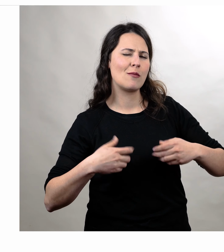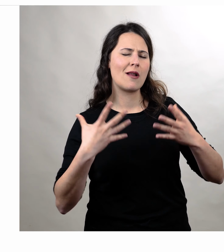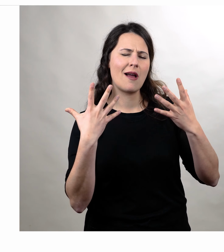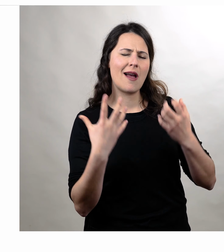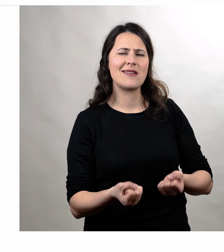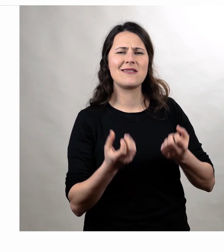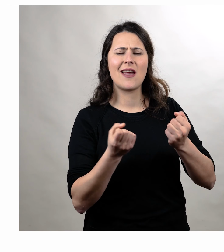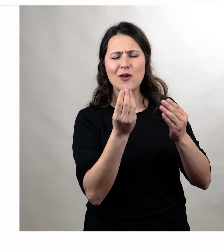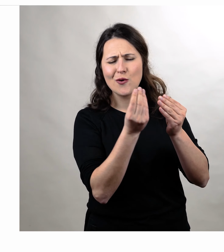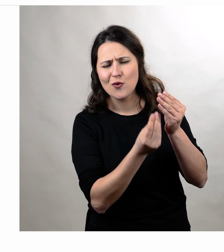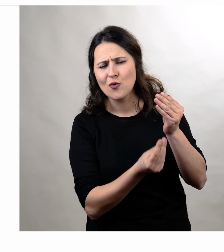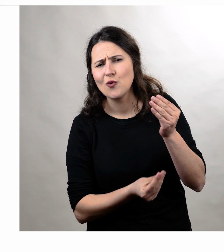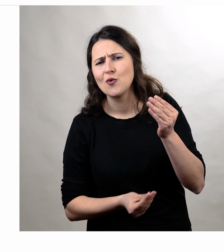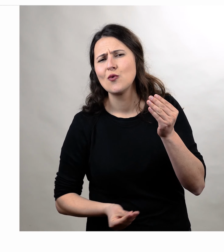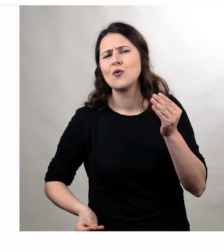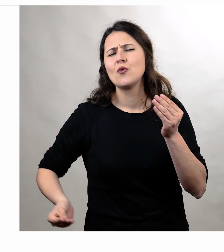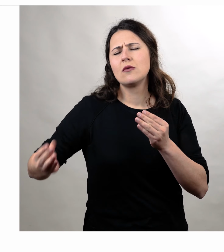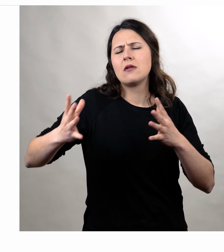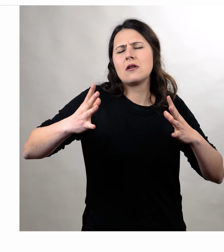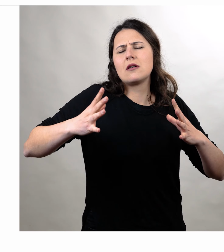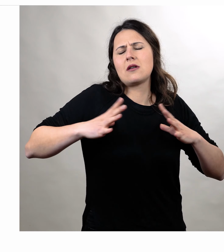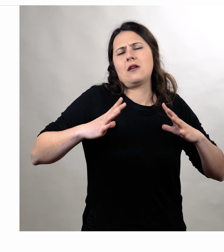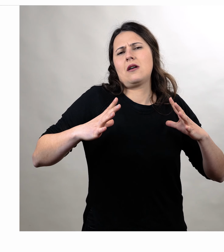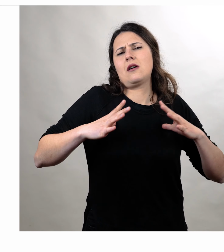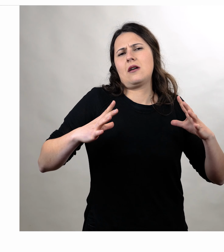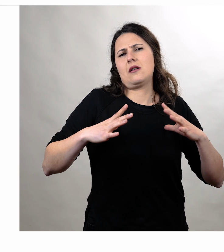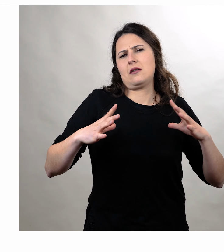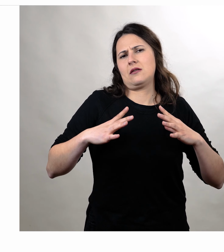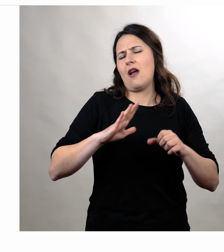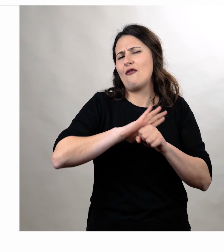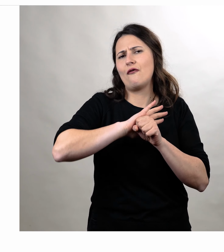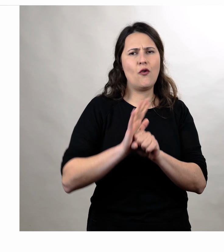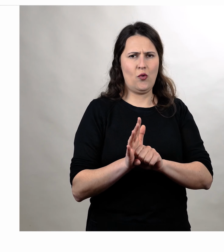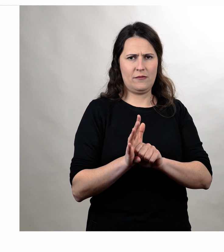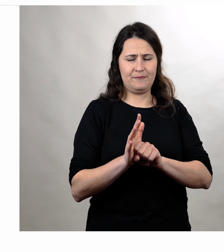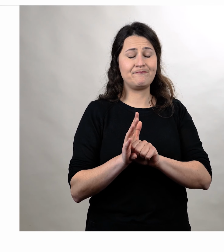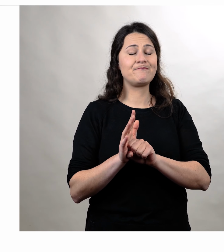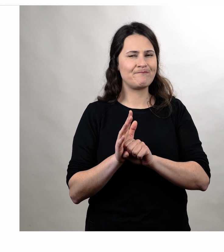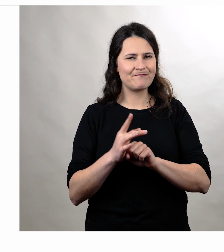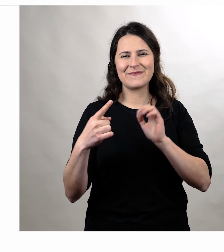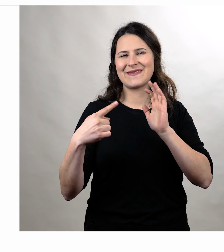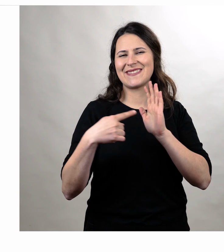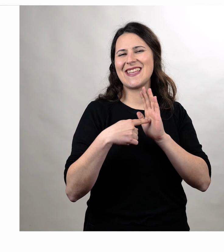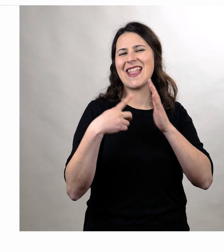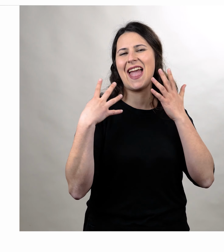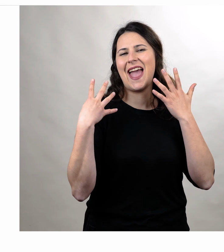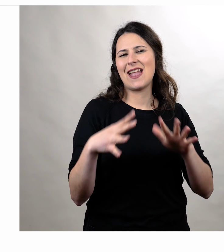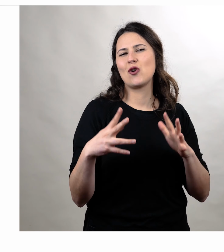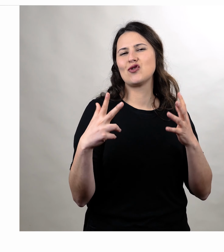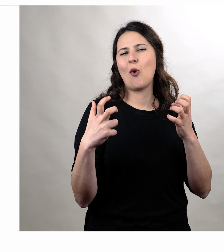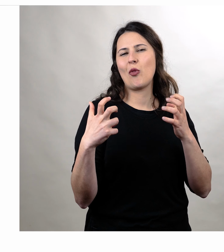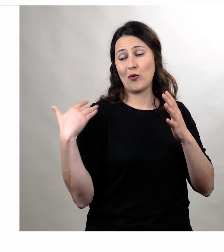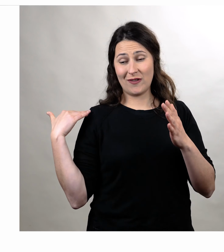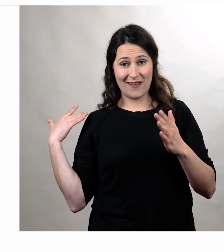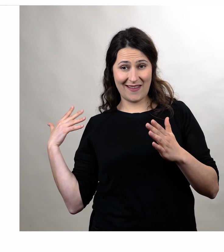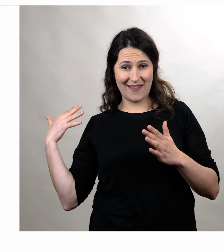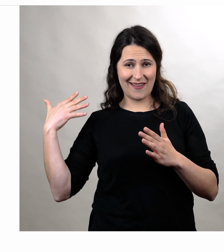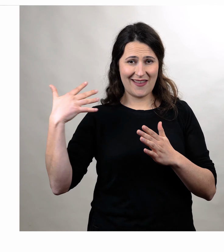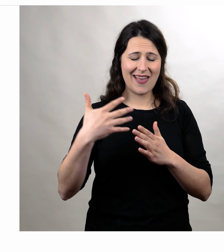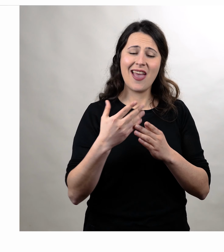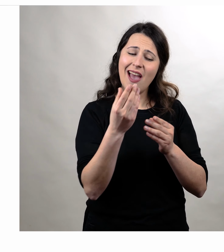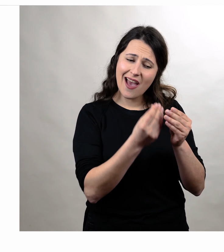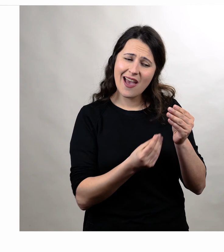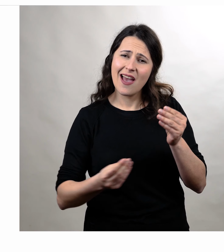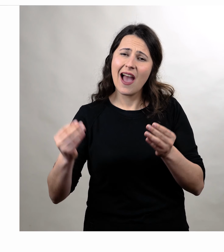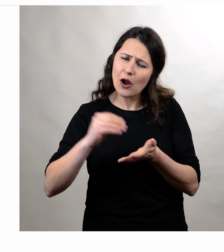Μετά το 1980, τα κρουαζιερόπλοια άρχισαν να προσφέρουν όλο και περισσότερες ανέσεις.